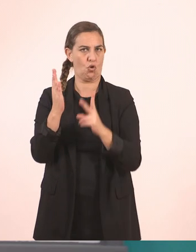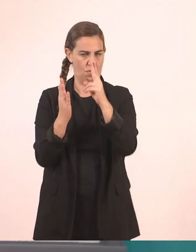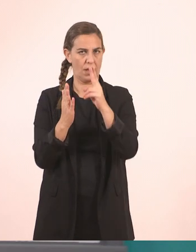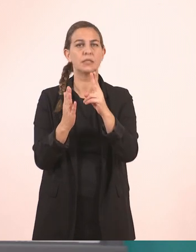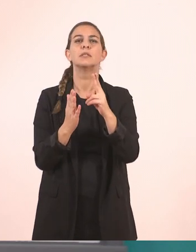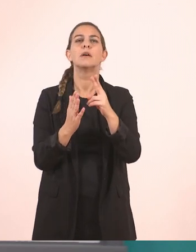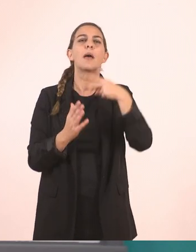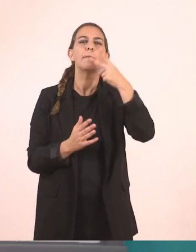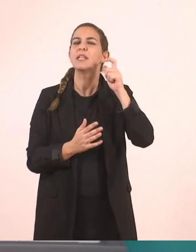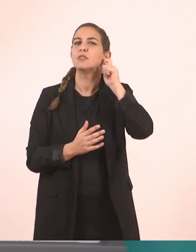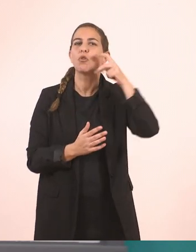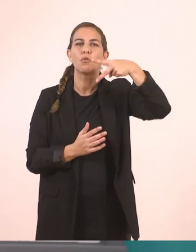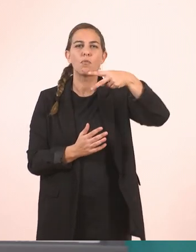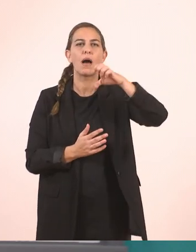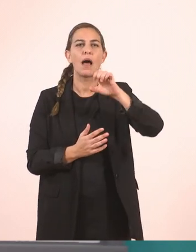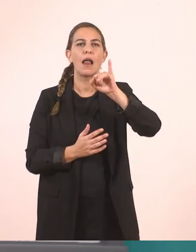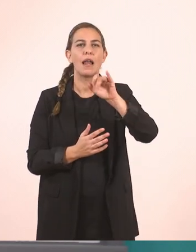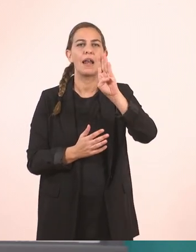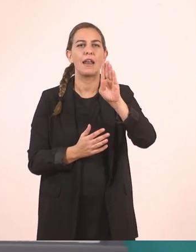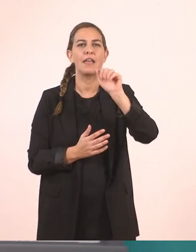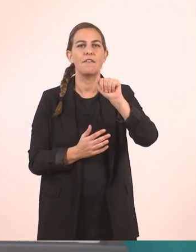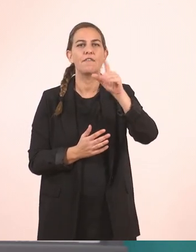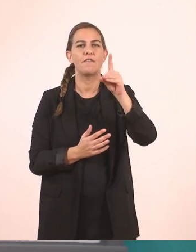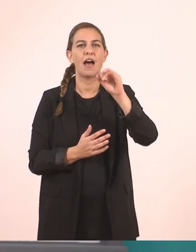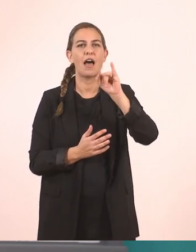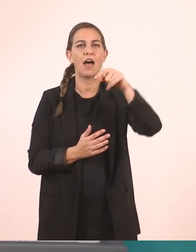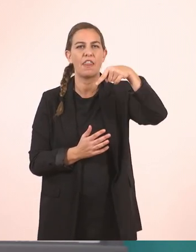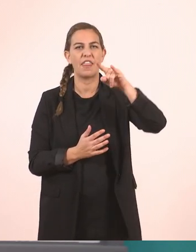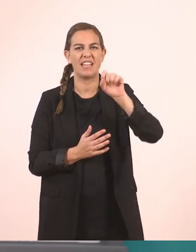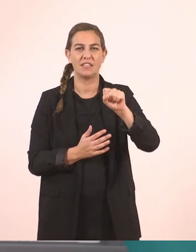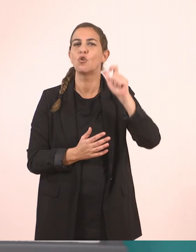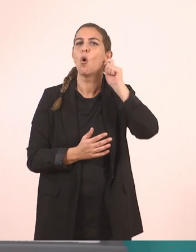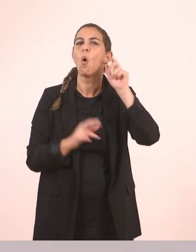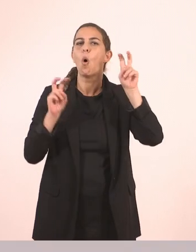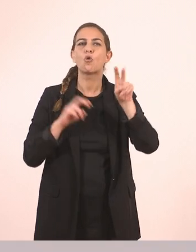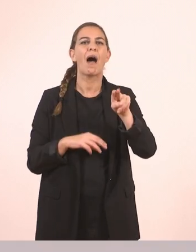"Ο αδελφός Ιησούς" λέγεται το ποίημα και το απόσπασμα "Η Γέννηση".